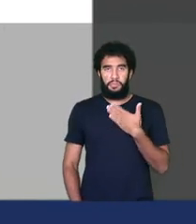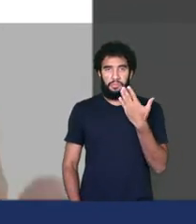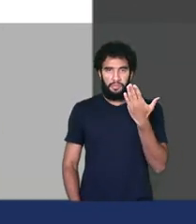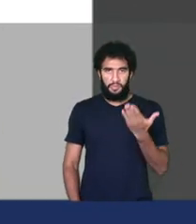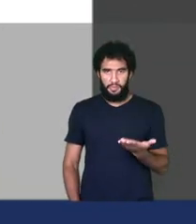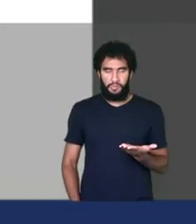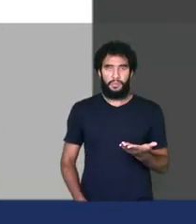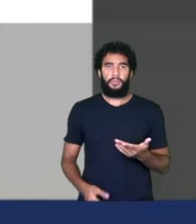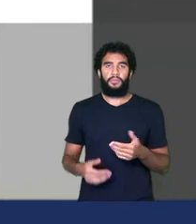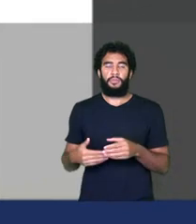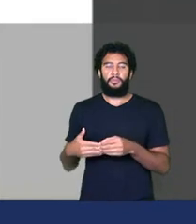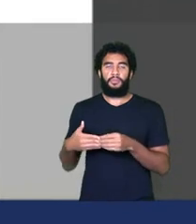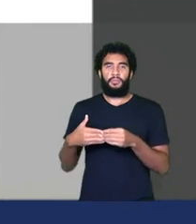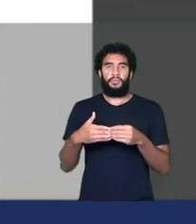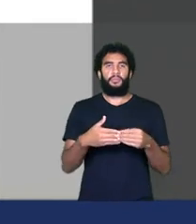OS TRABALHOS. ESPERAMOS EM BREVE QUE POSSAMOS RETOMAR,